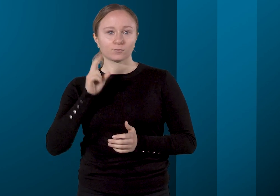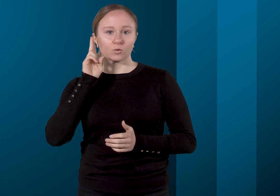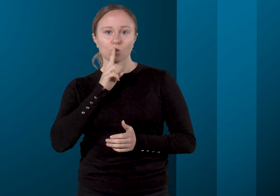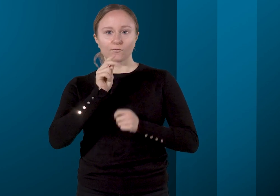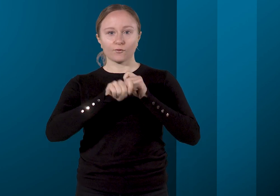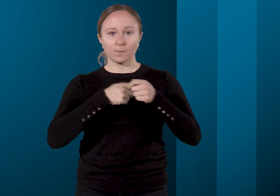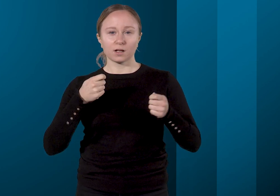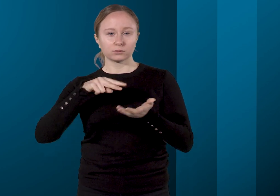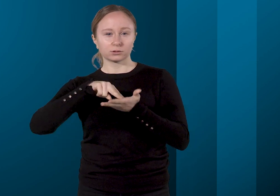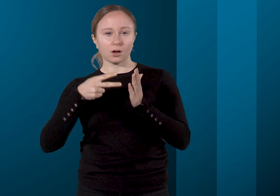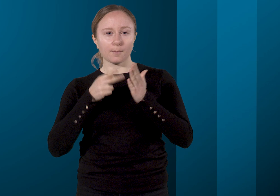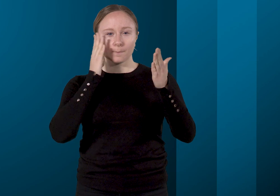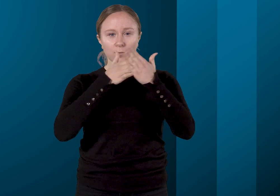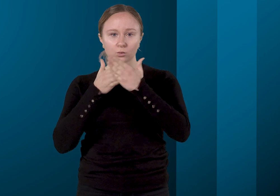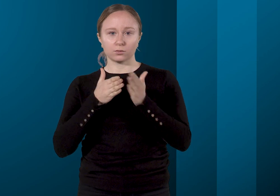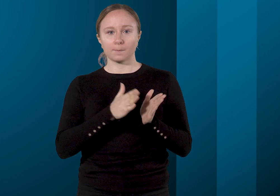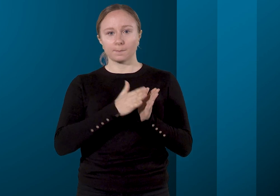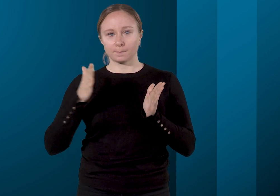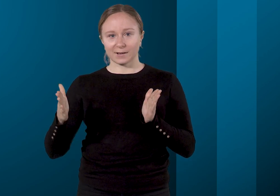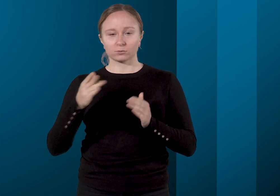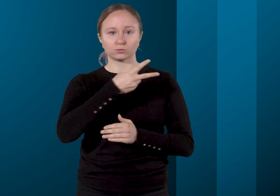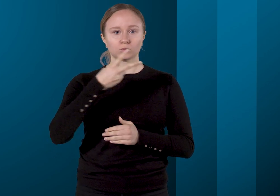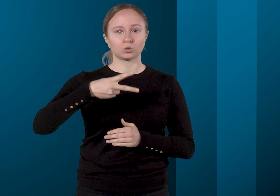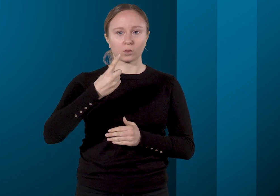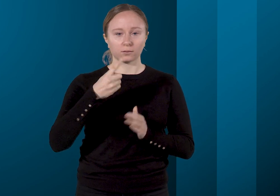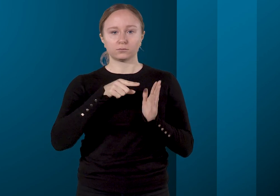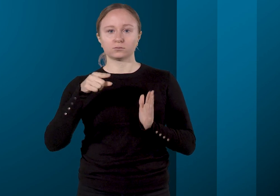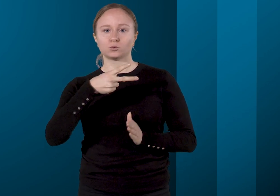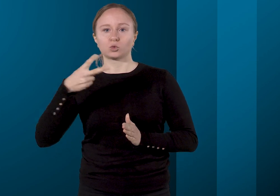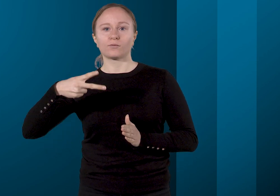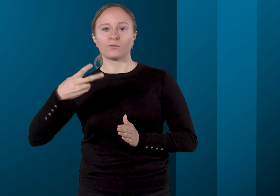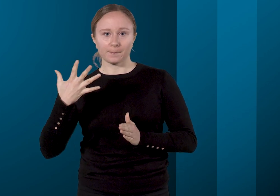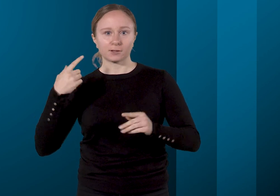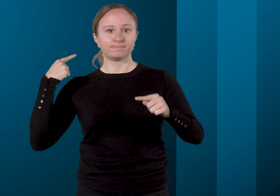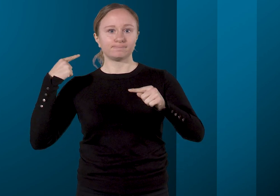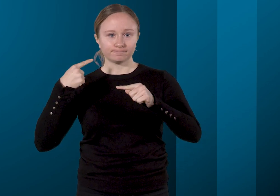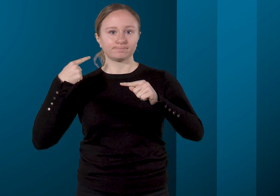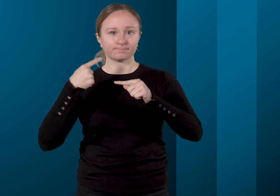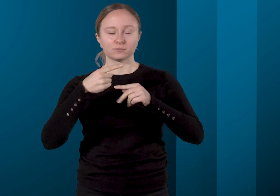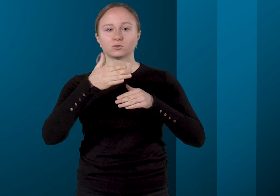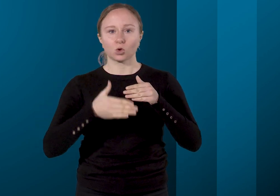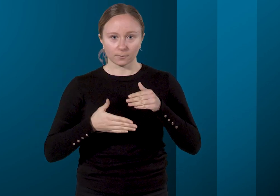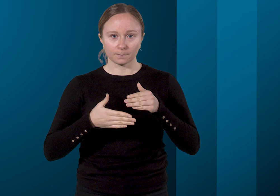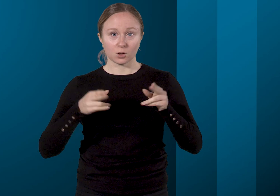Perioden för Dövas Förbunds strategiska mål 2021–2025 närmar sig sitt slut -